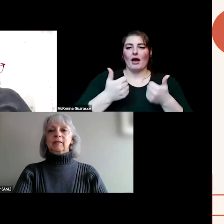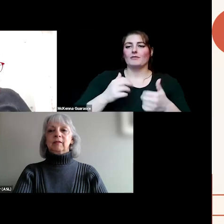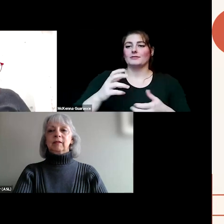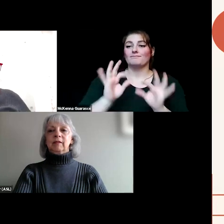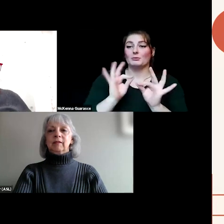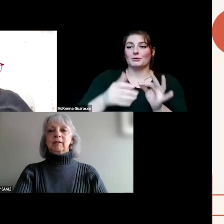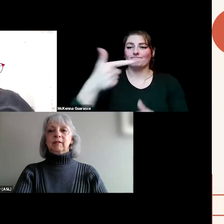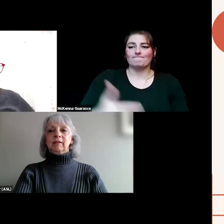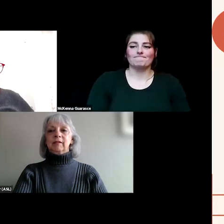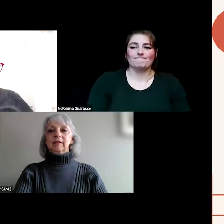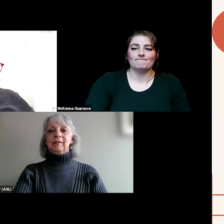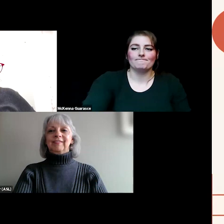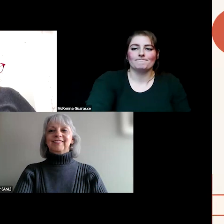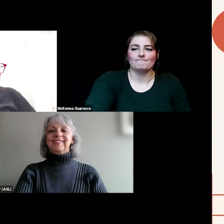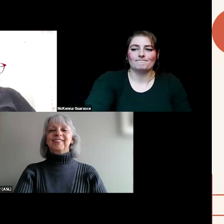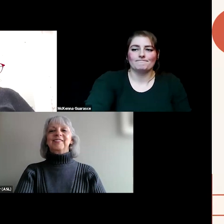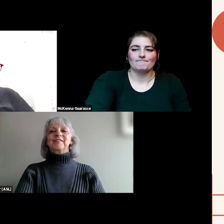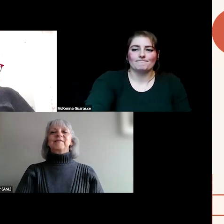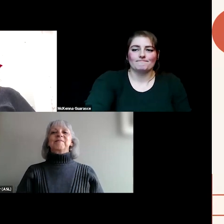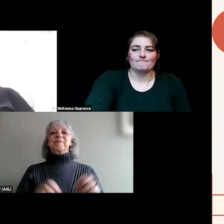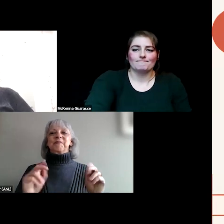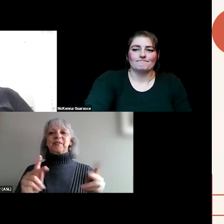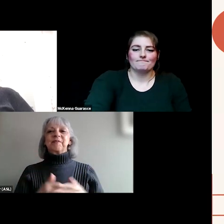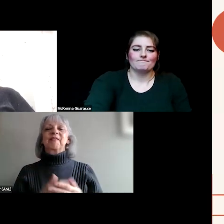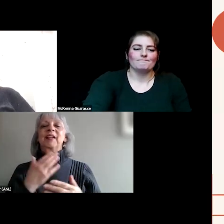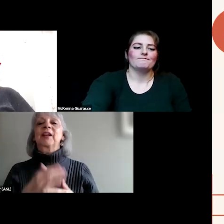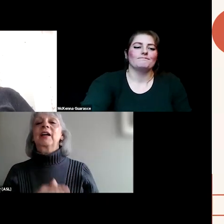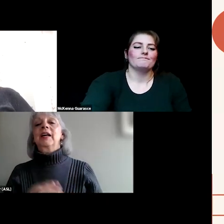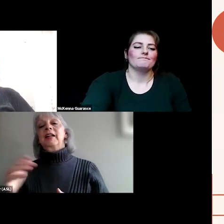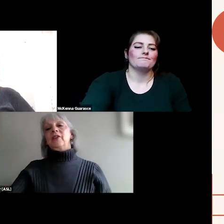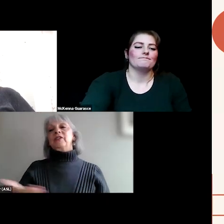Ahora le paso la palabra a DeAnthony y a Hanna.